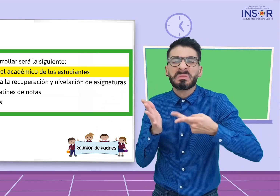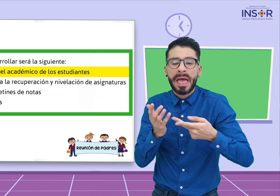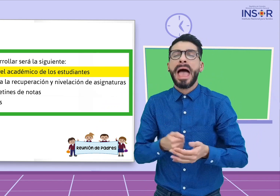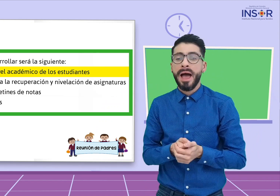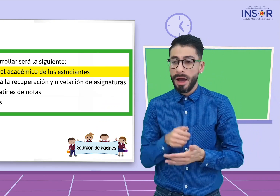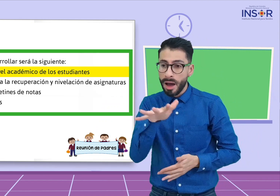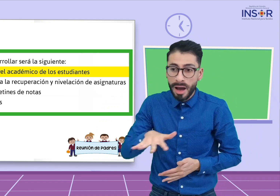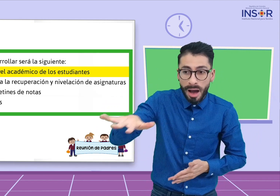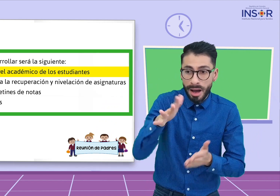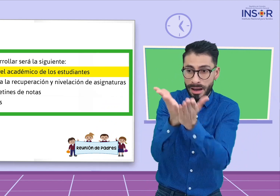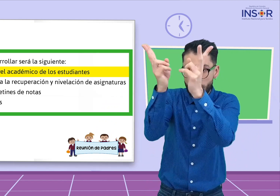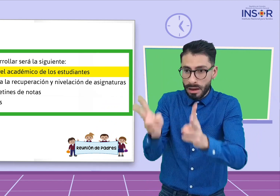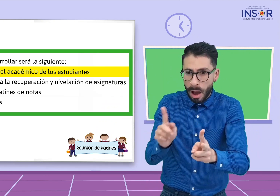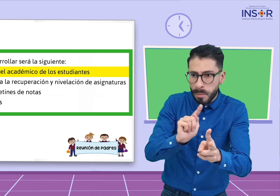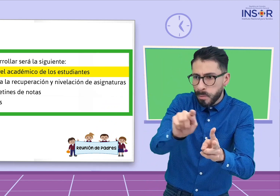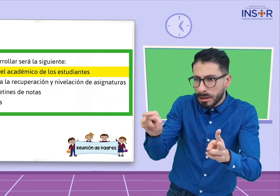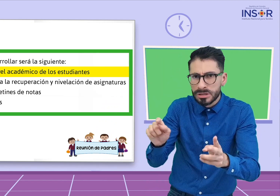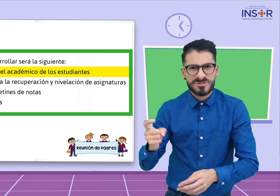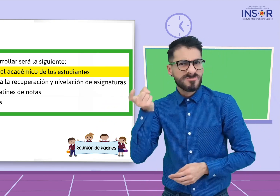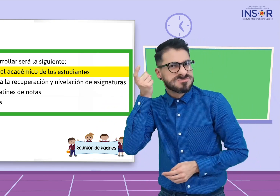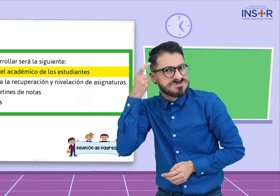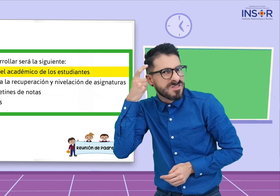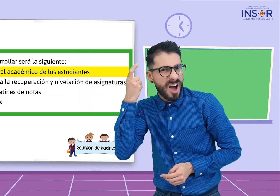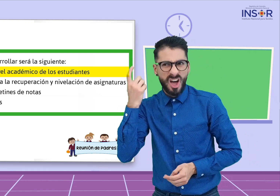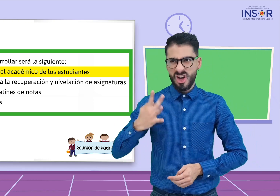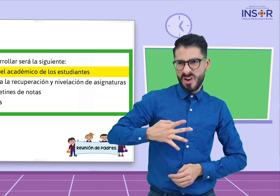Significa que se va a hablar sobre las capacidades intelectuales de los estudiantes,